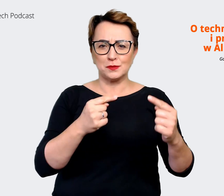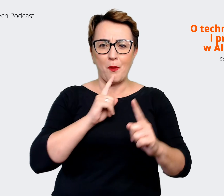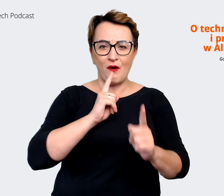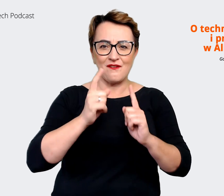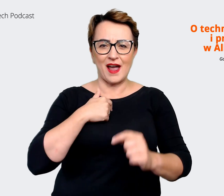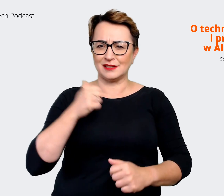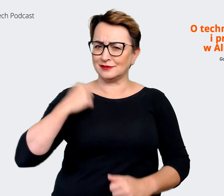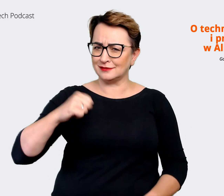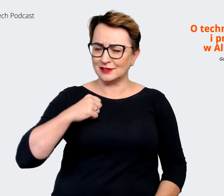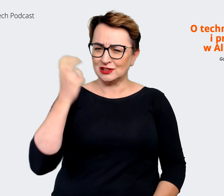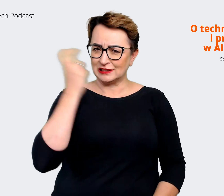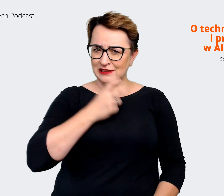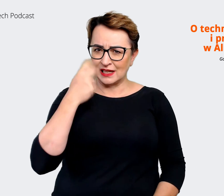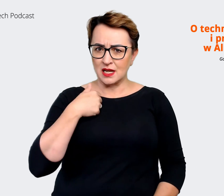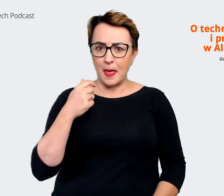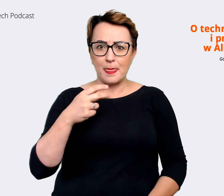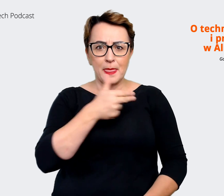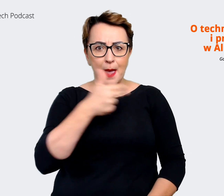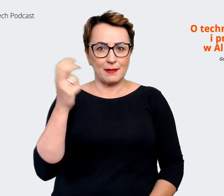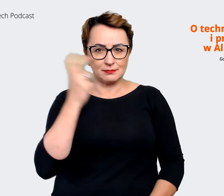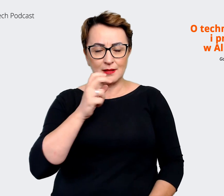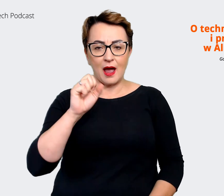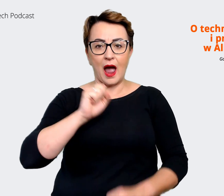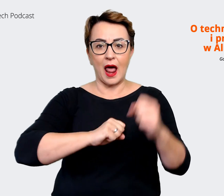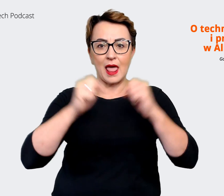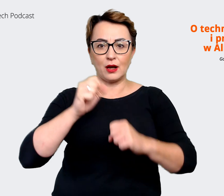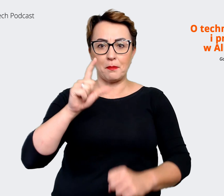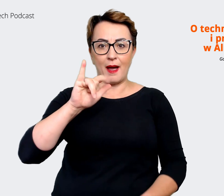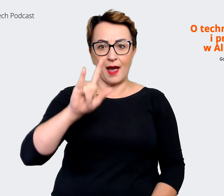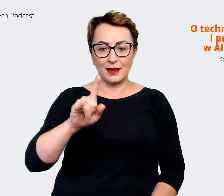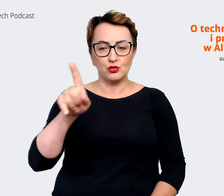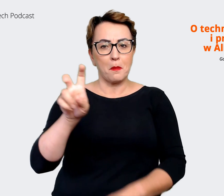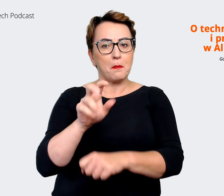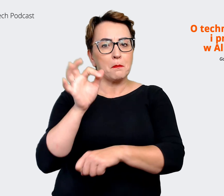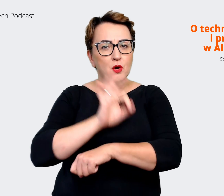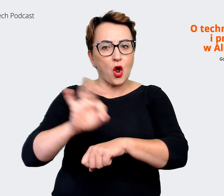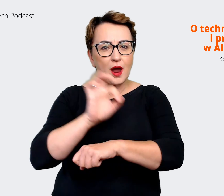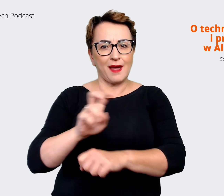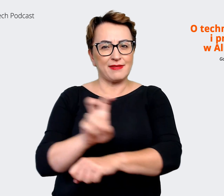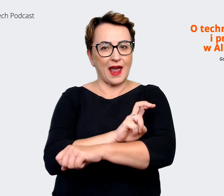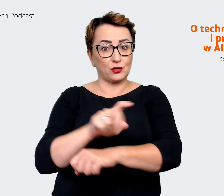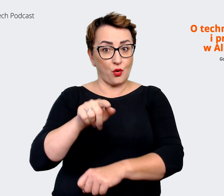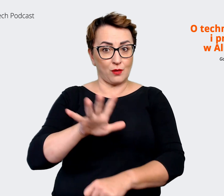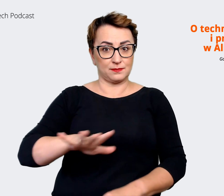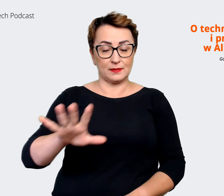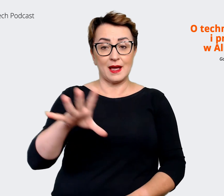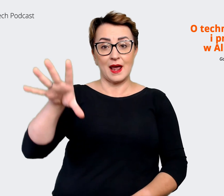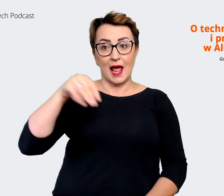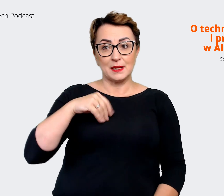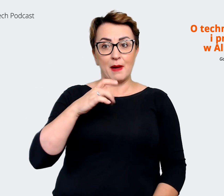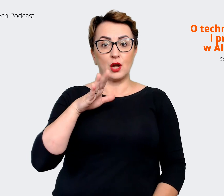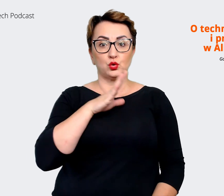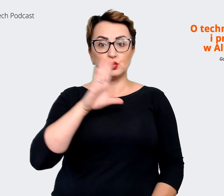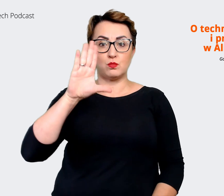bardzo czekałem. Bardzo mnie temat interesuje czyli Allegro Pay i projekty i technologie w tym obszarze. A są dziś ze mną Mariusz Budzyn Cześć Mariusz.